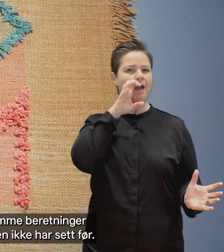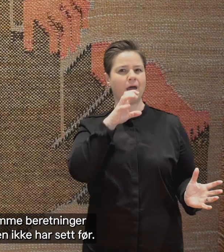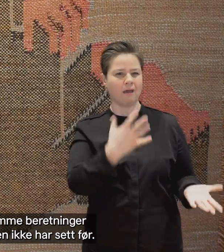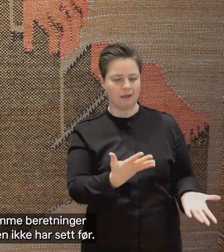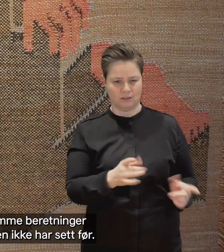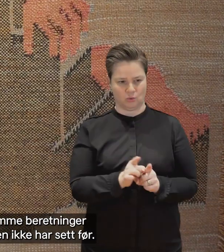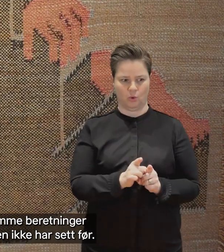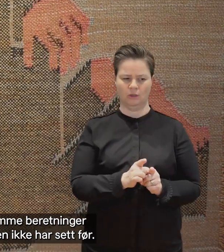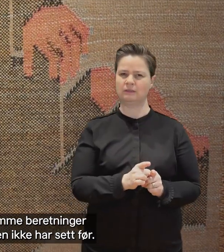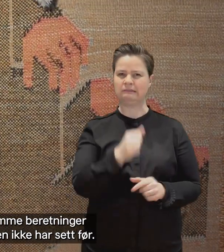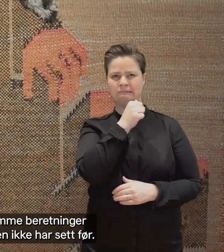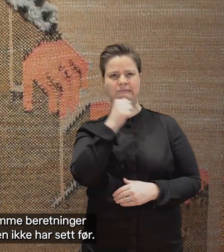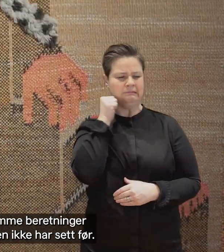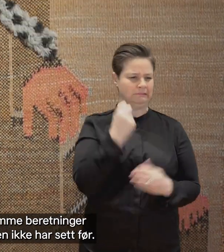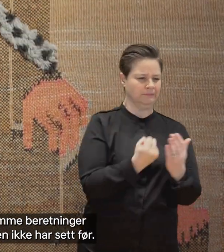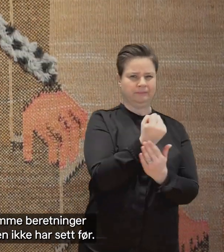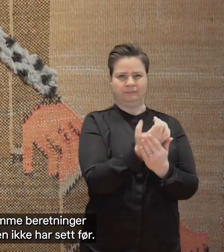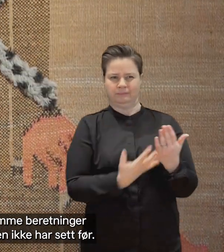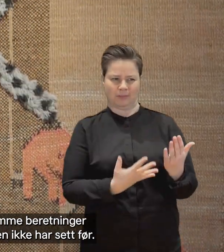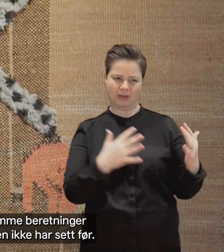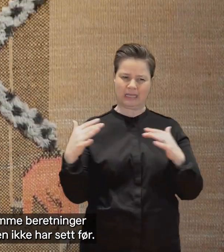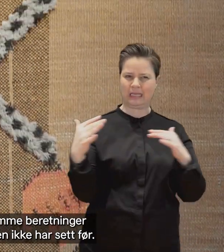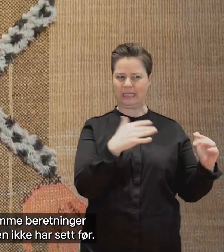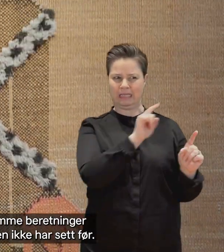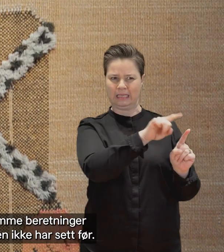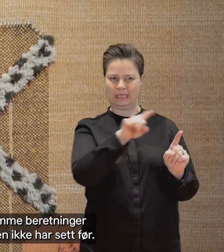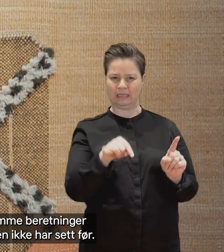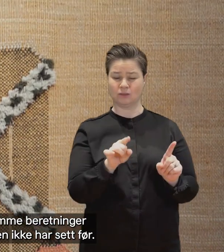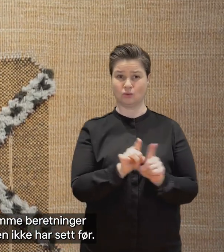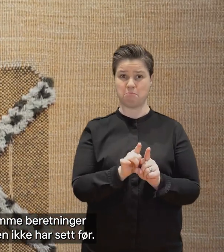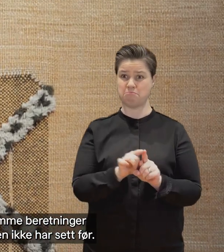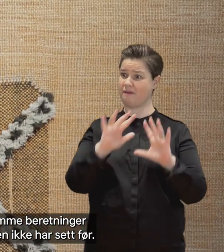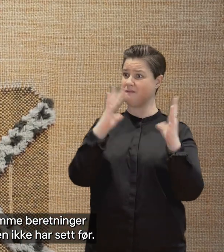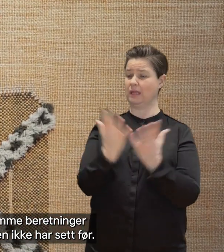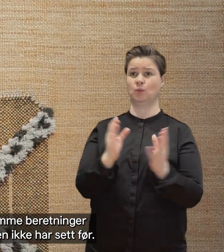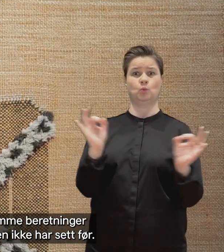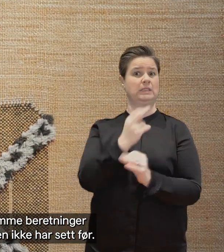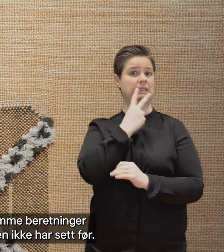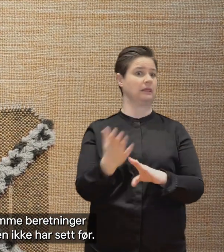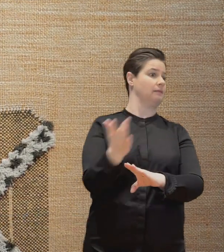Det er veldig voldsomme beretninger fra krigene, som verden ikke har sett før.